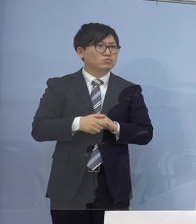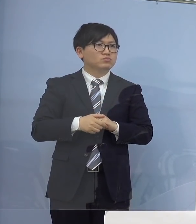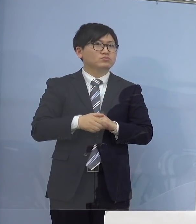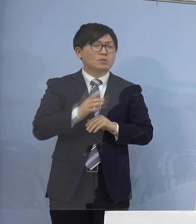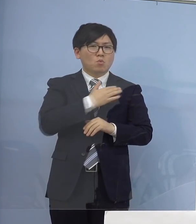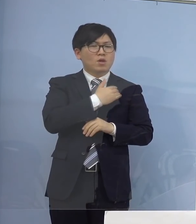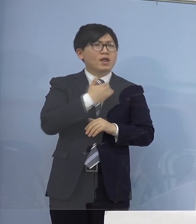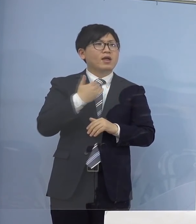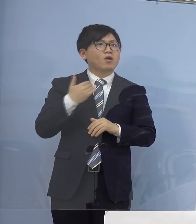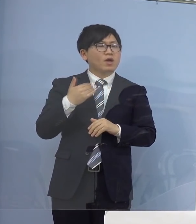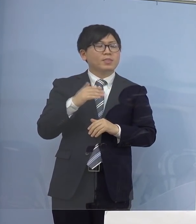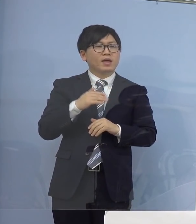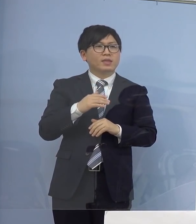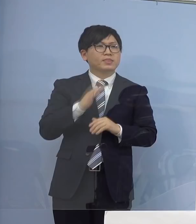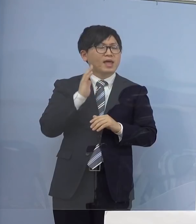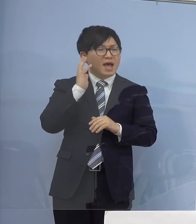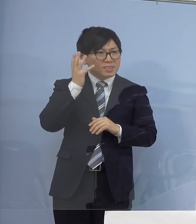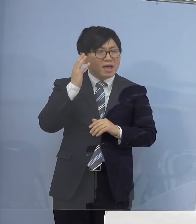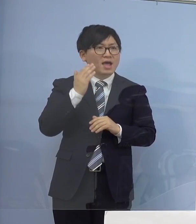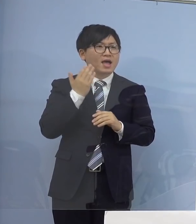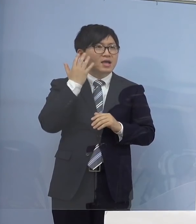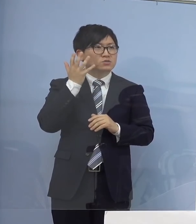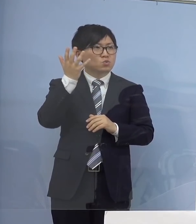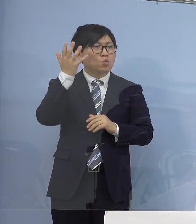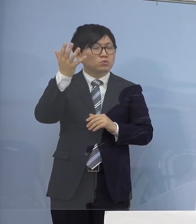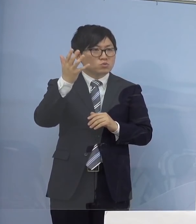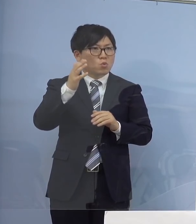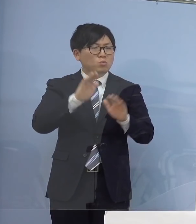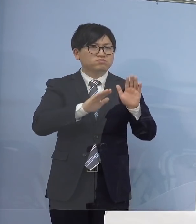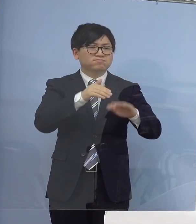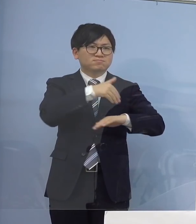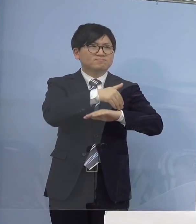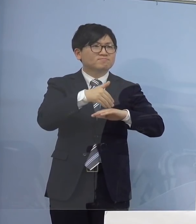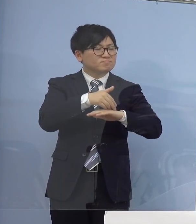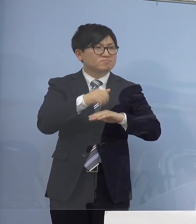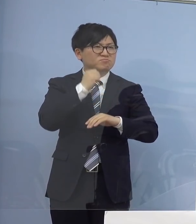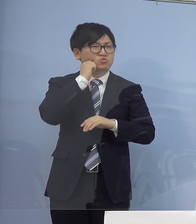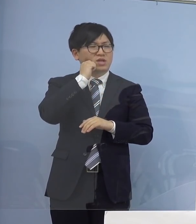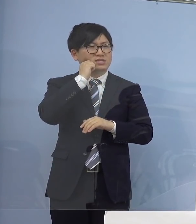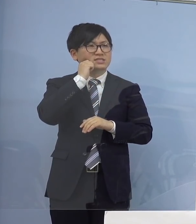だから申し上げているように いわゆる京阪神、東京（都）